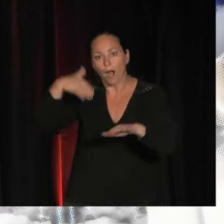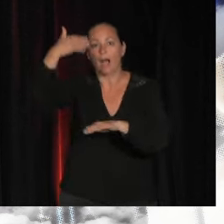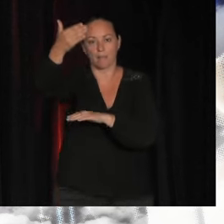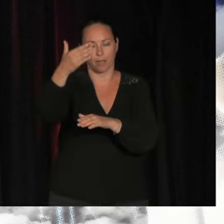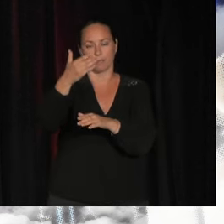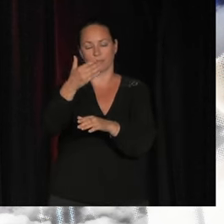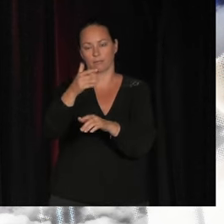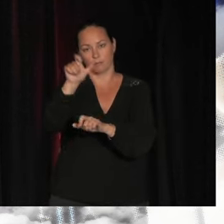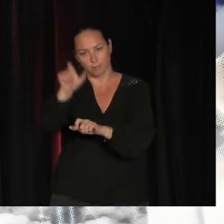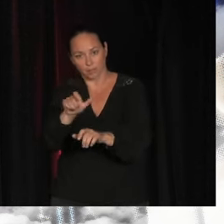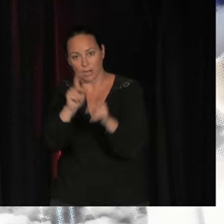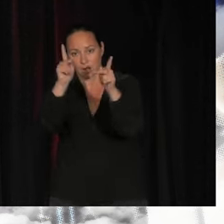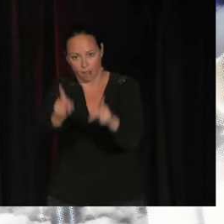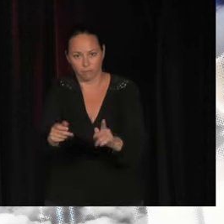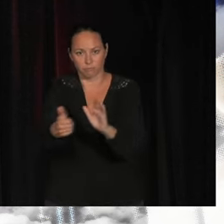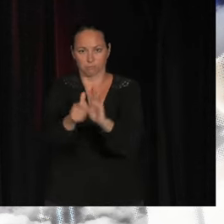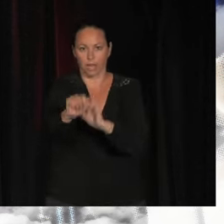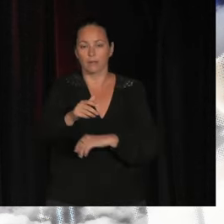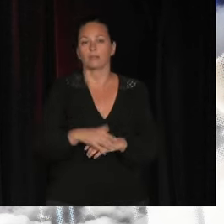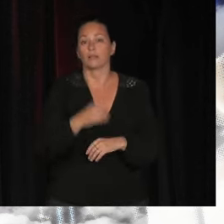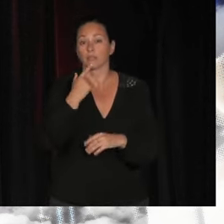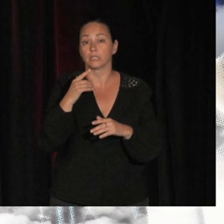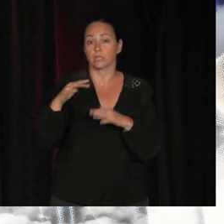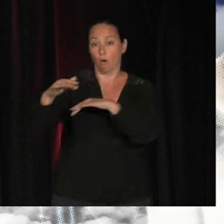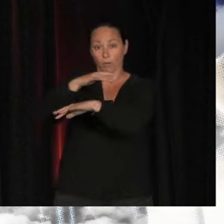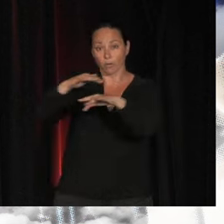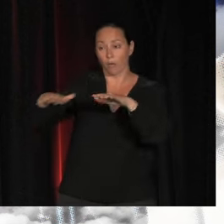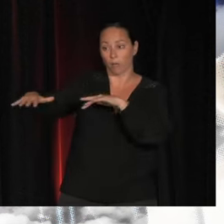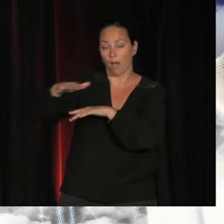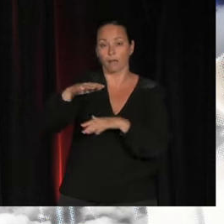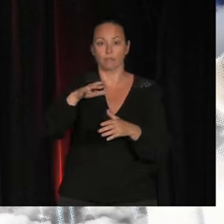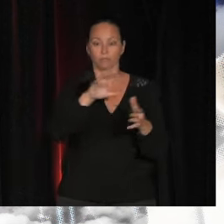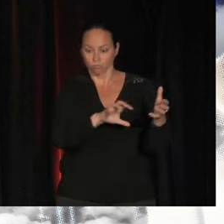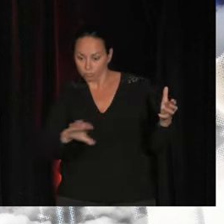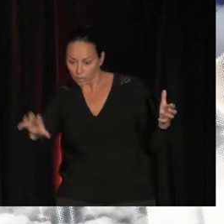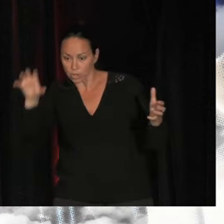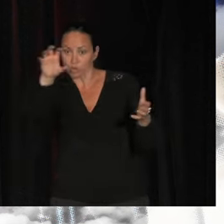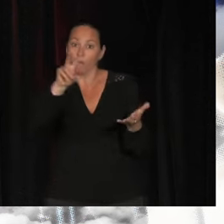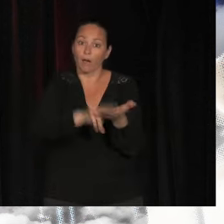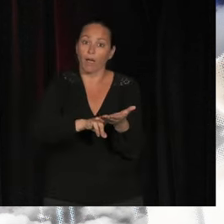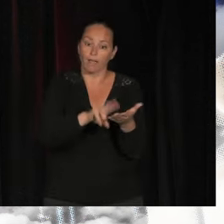Au niveau de l'univers, on peut juste dire que les différentes régions, ce sont des régions réelles, mais à la sauce Blizzard,